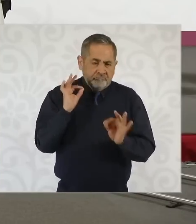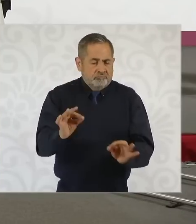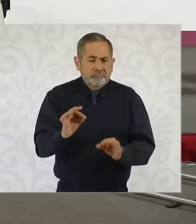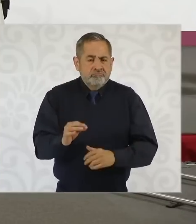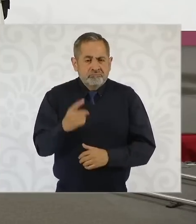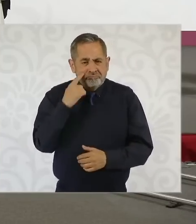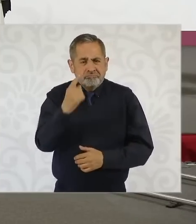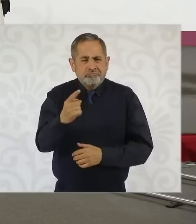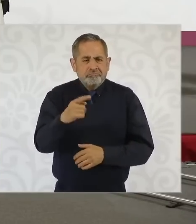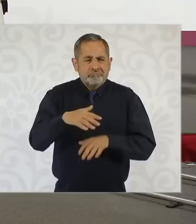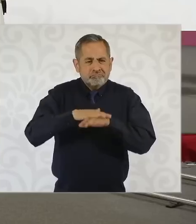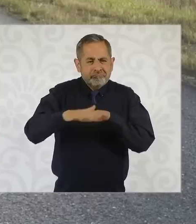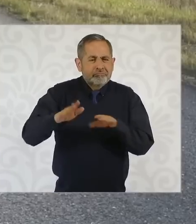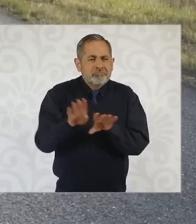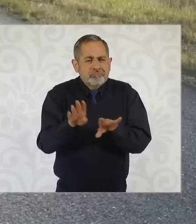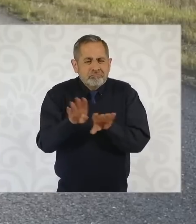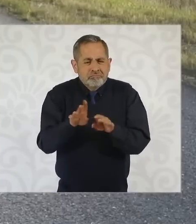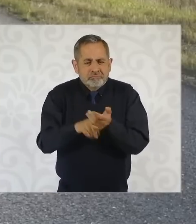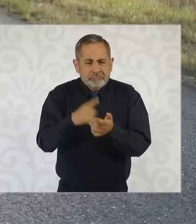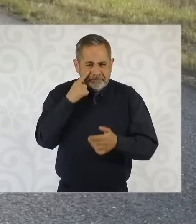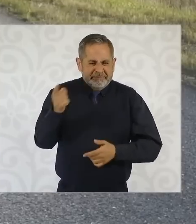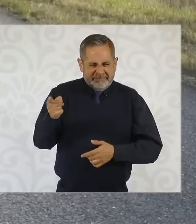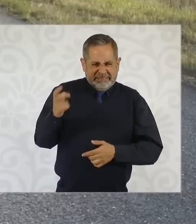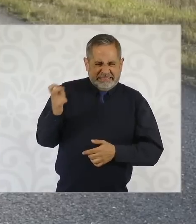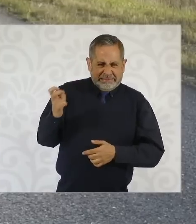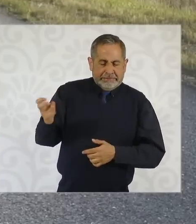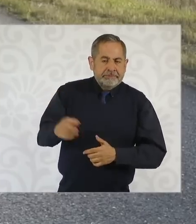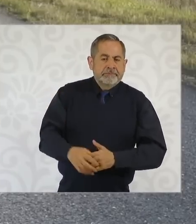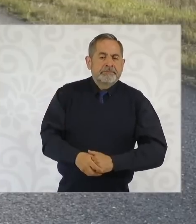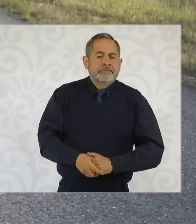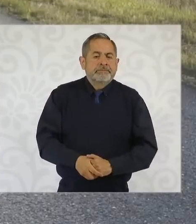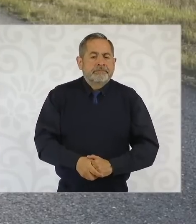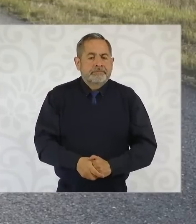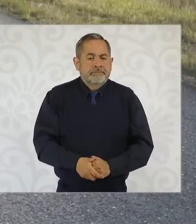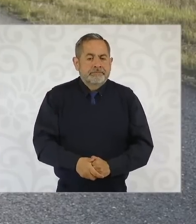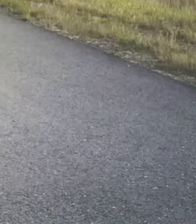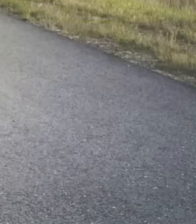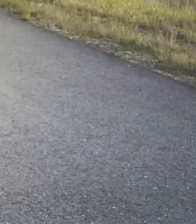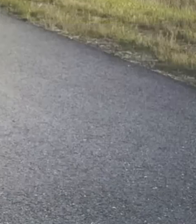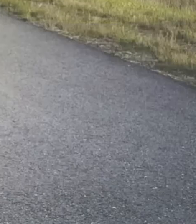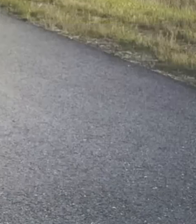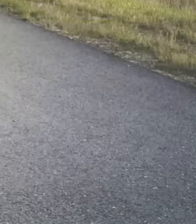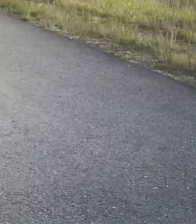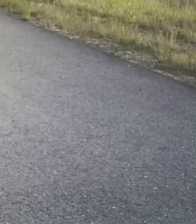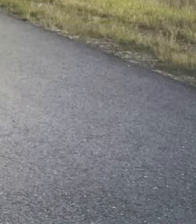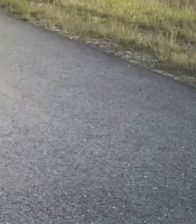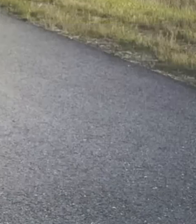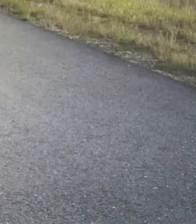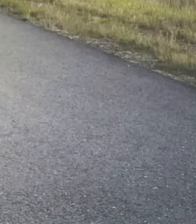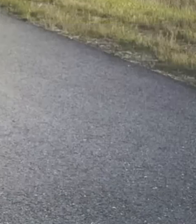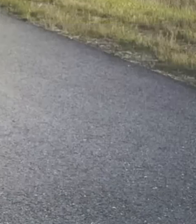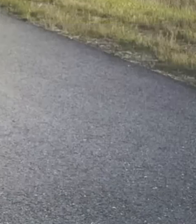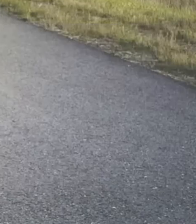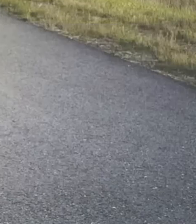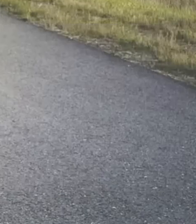es un tren de repavimentación Ah miren estas de estas Este es el que estabiliza eh es un